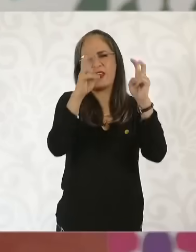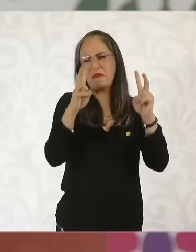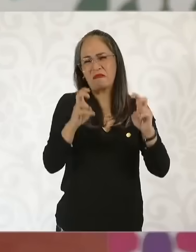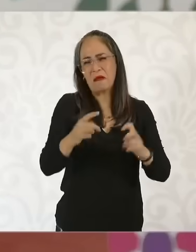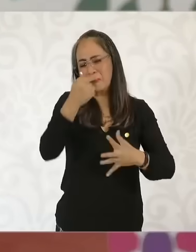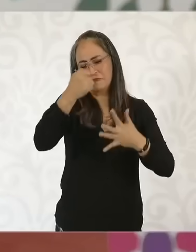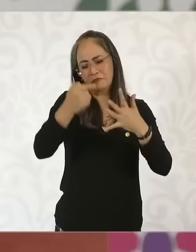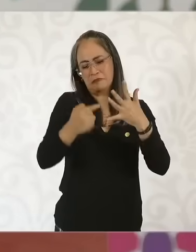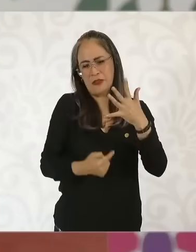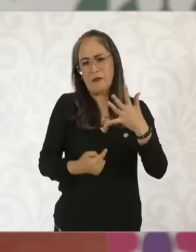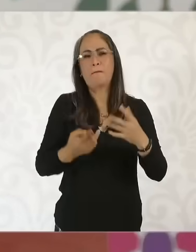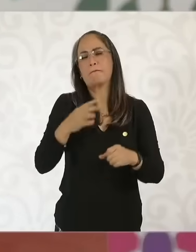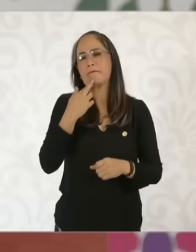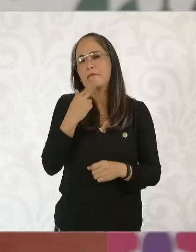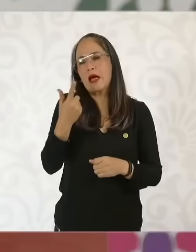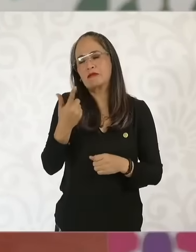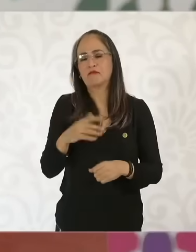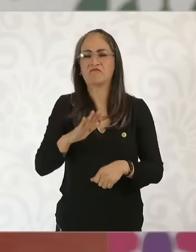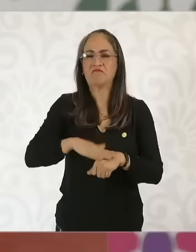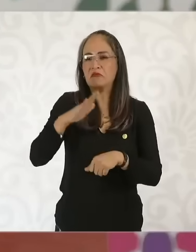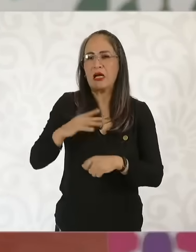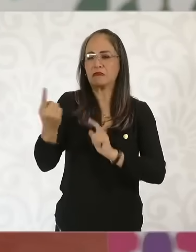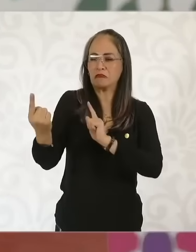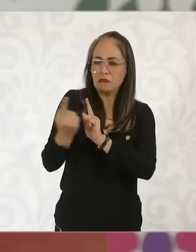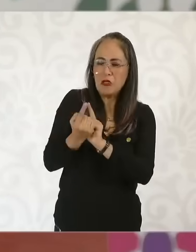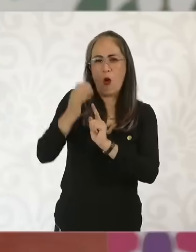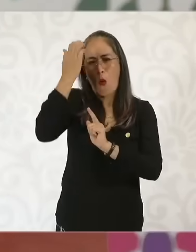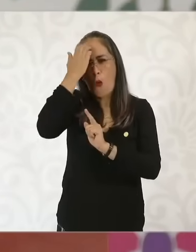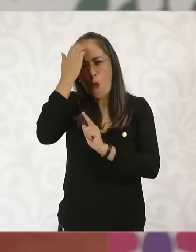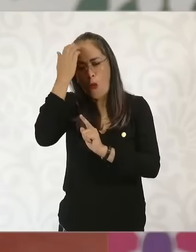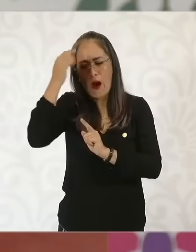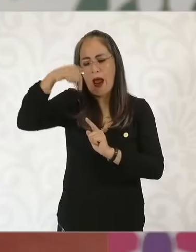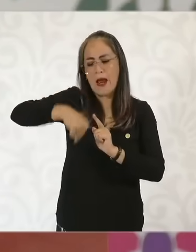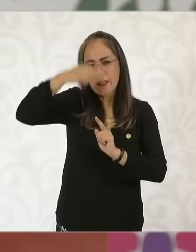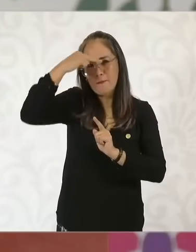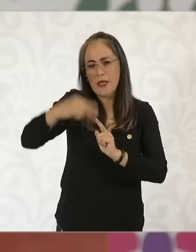bien conocernos y y que conozcan pues qué es lo que estamos haciendo en México en diversos temas.